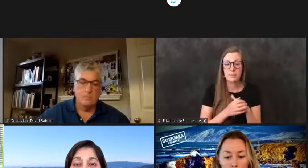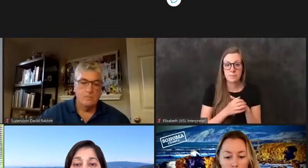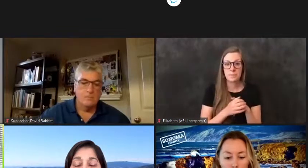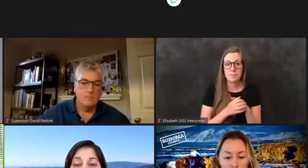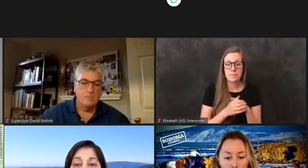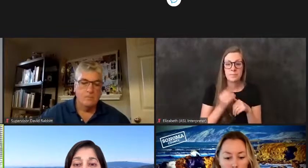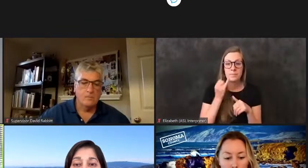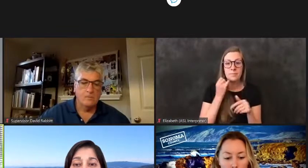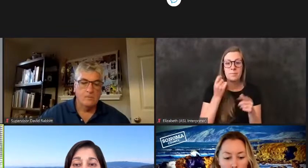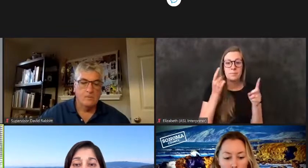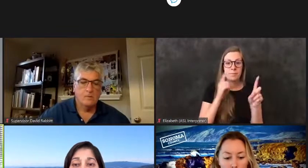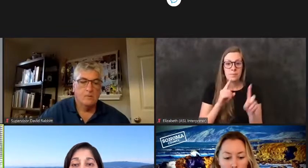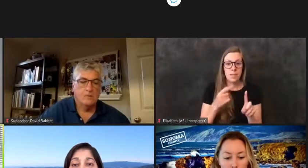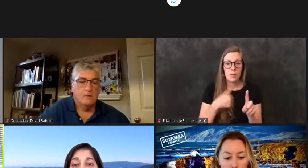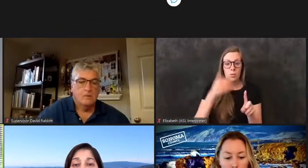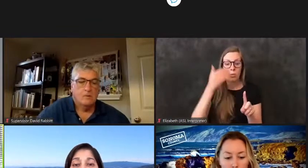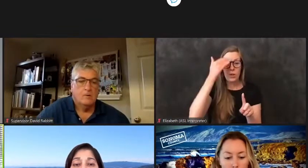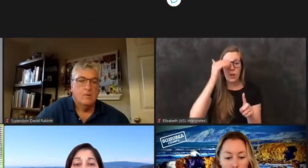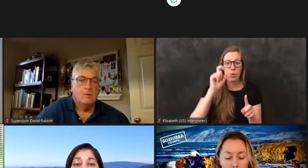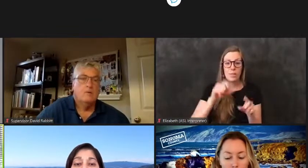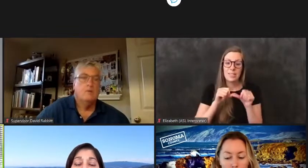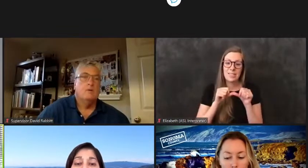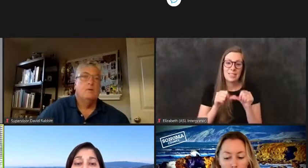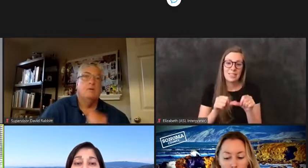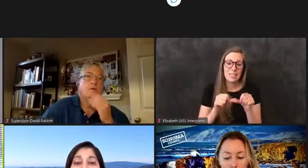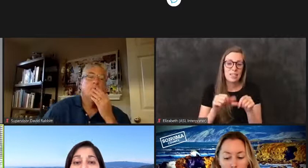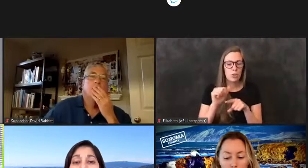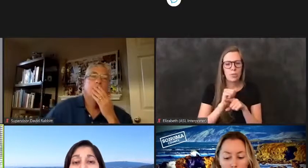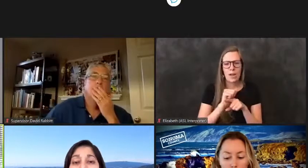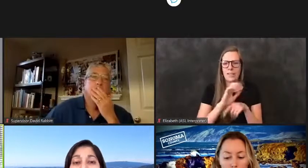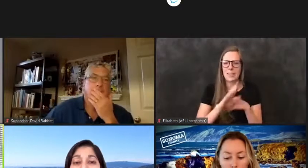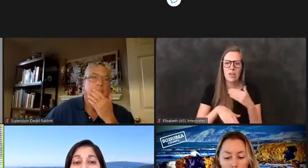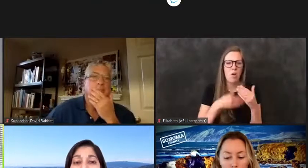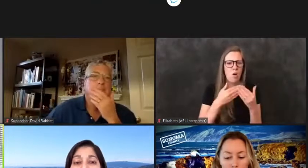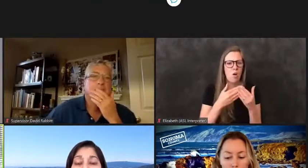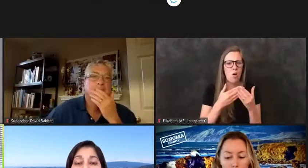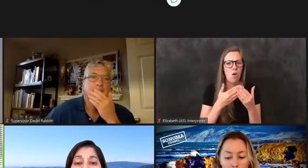Para hacer esto, sabemos que debemos seguir practicando buenas de mitigación,